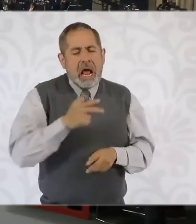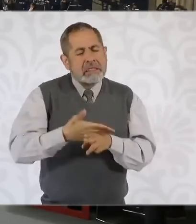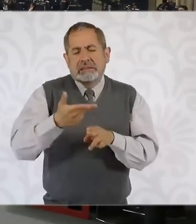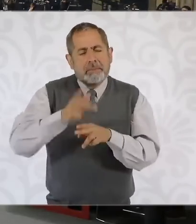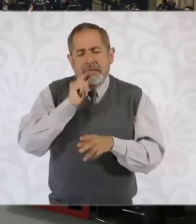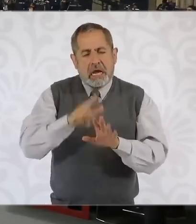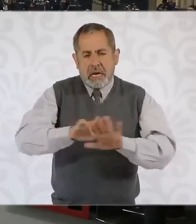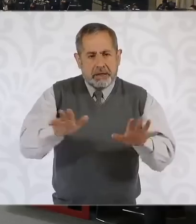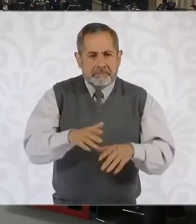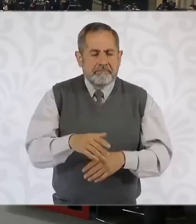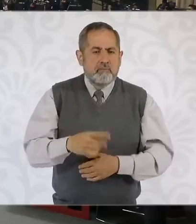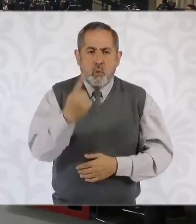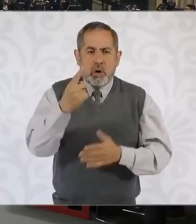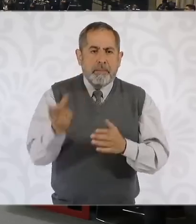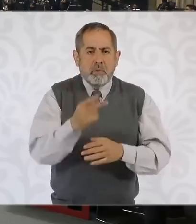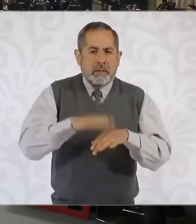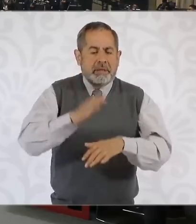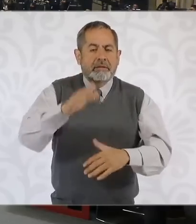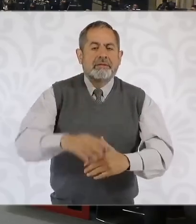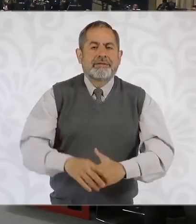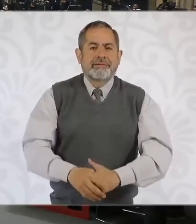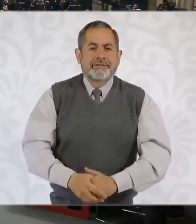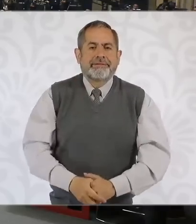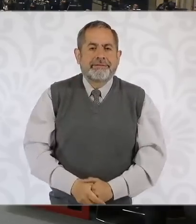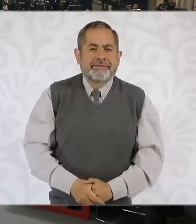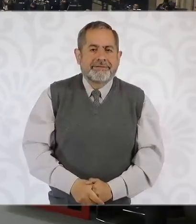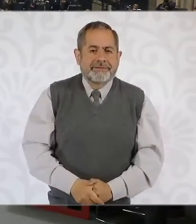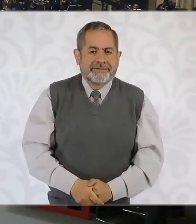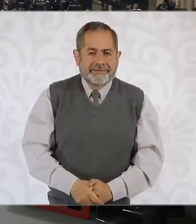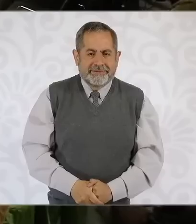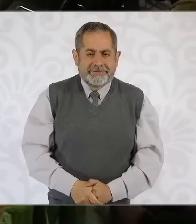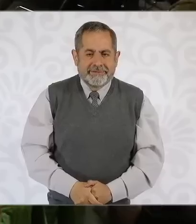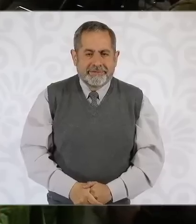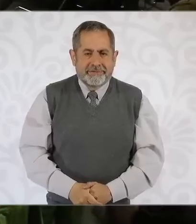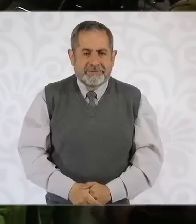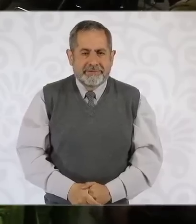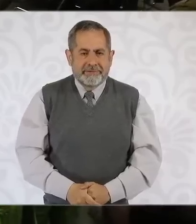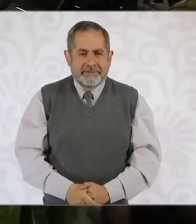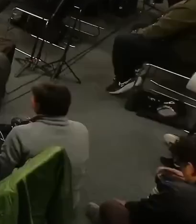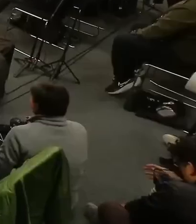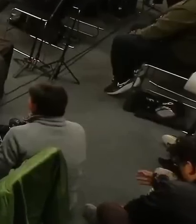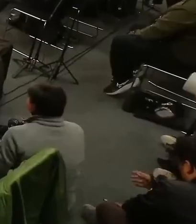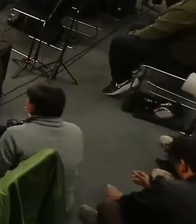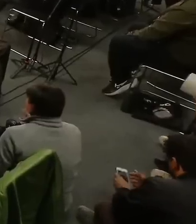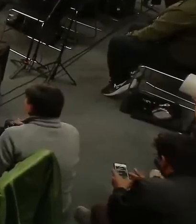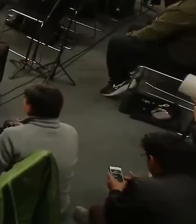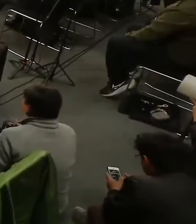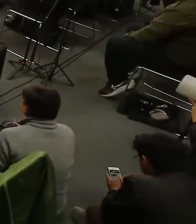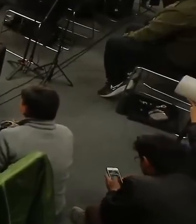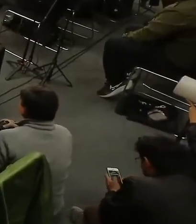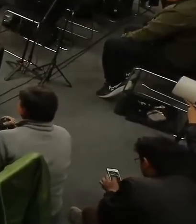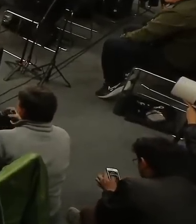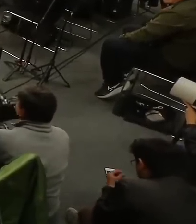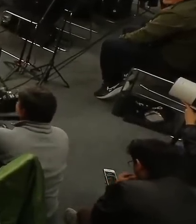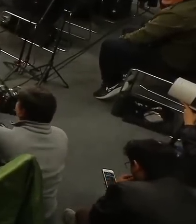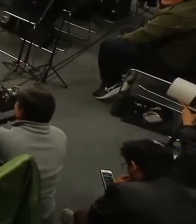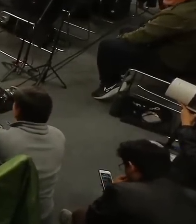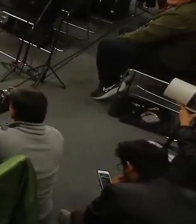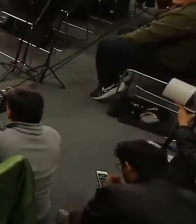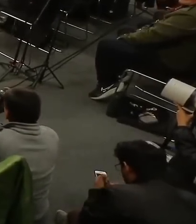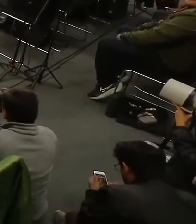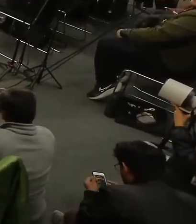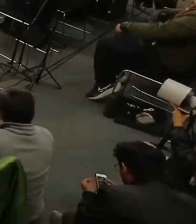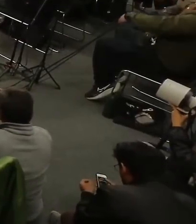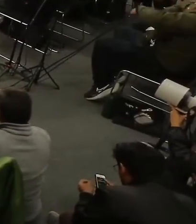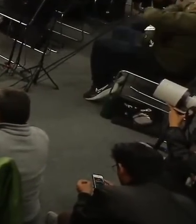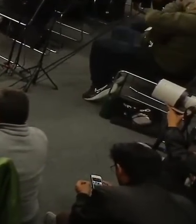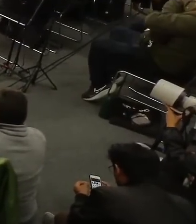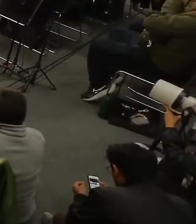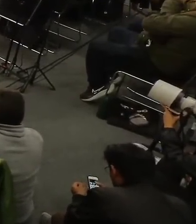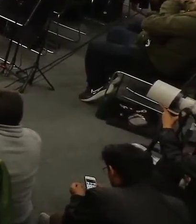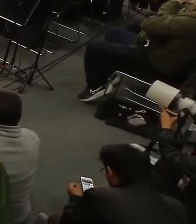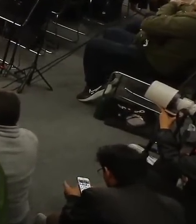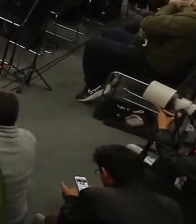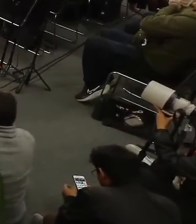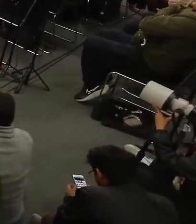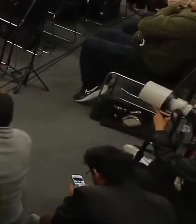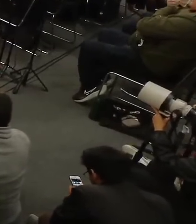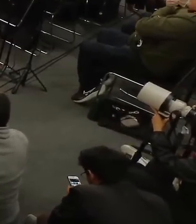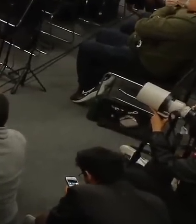aquí Buenos días presidenta Arturo Pavón de chapucero y efecto colateral Eh bueno desde